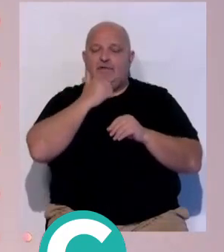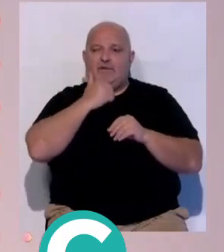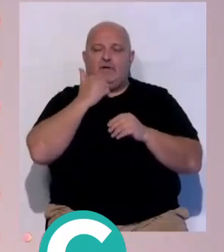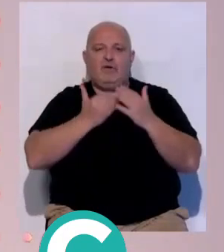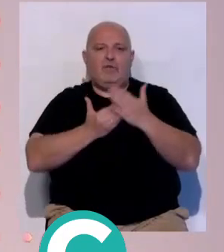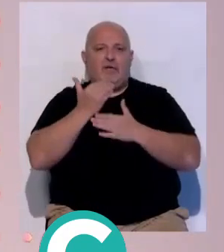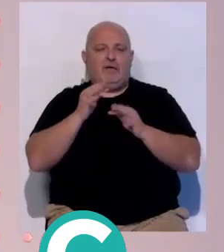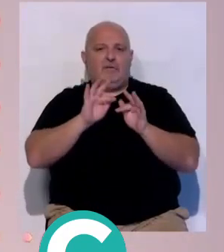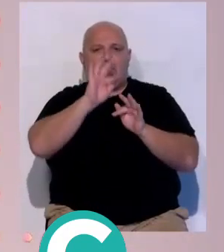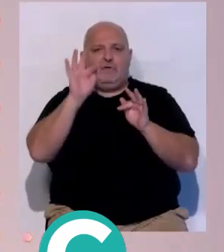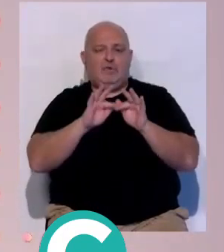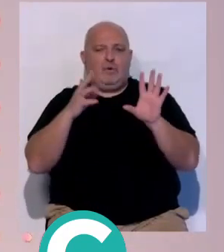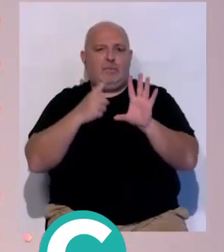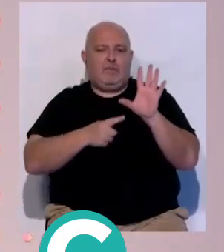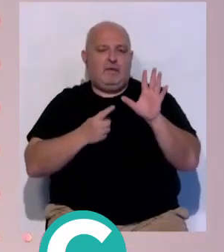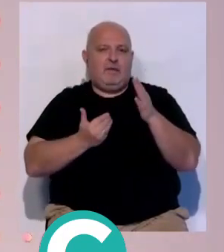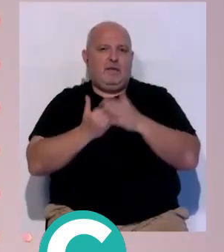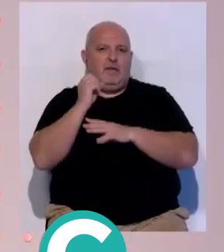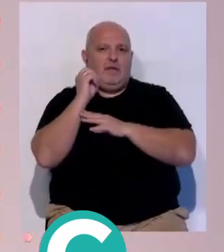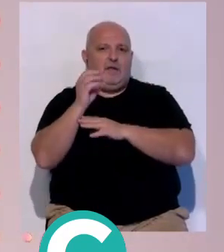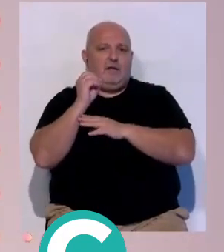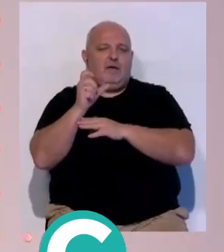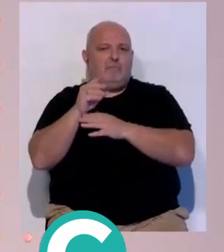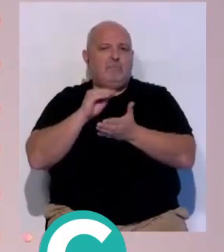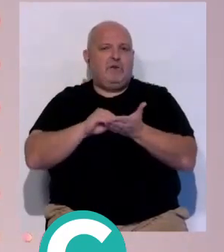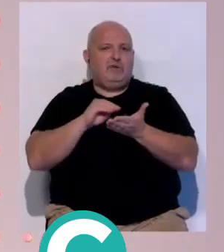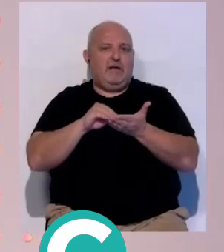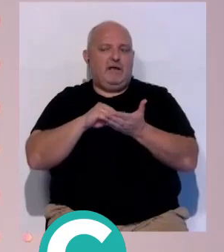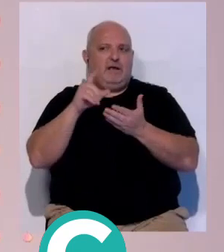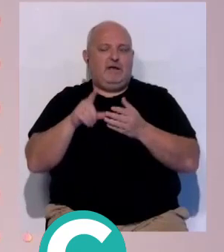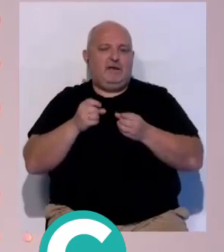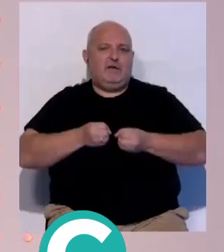jornada continuará a las 9:30 de la mañana con la ponencia del periodista y comentarista Deportivo